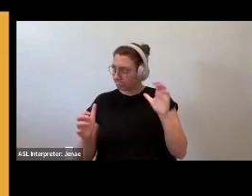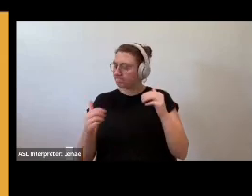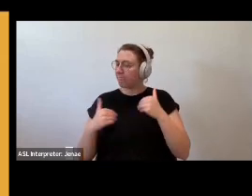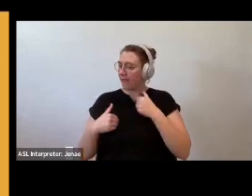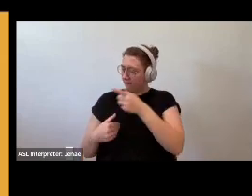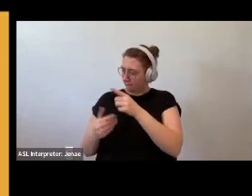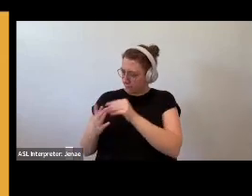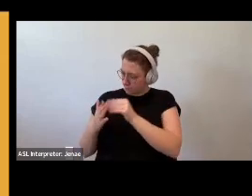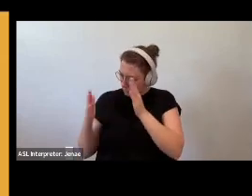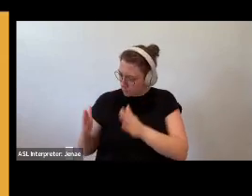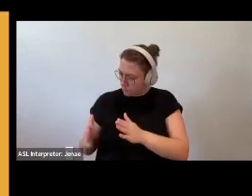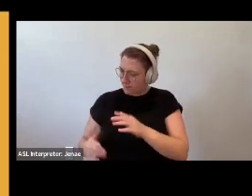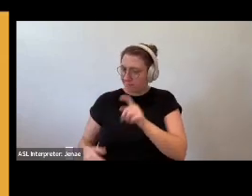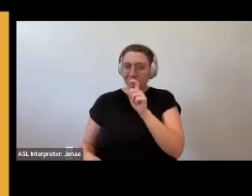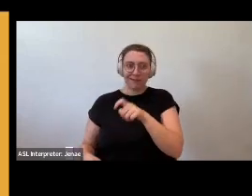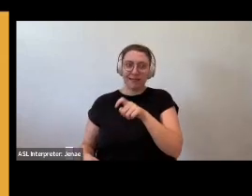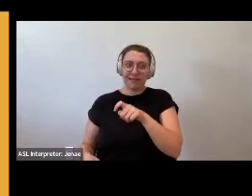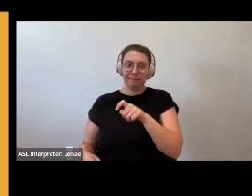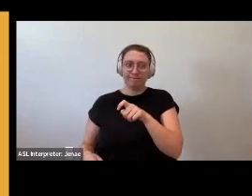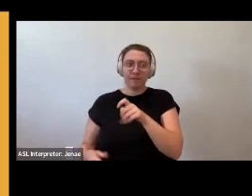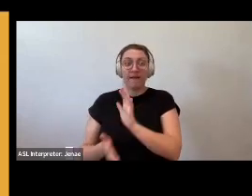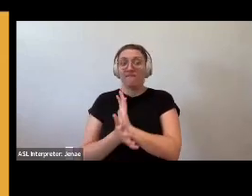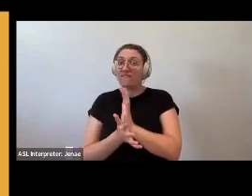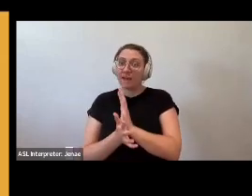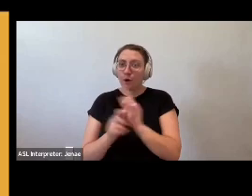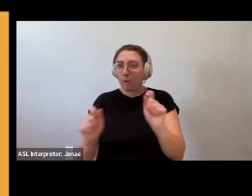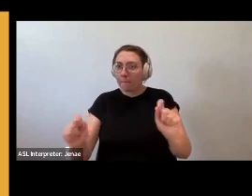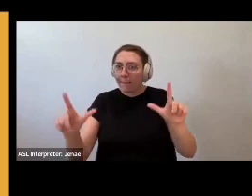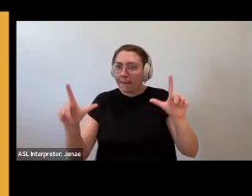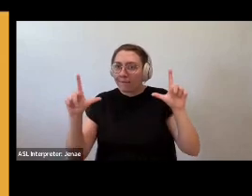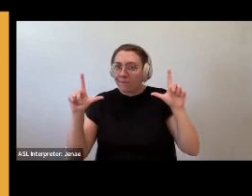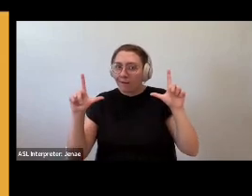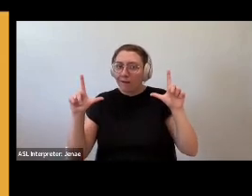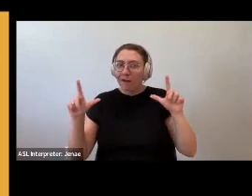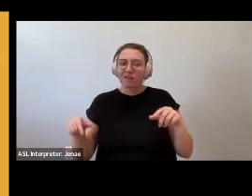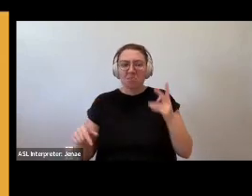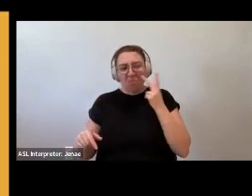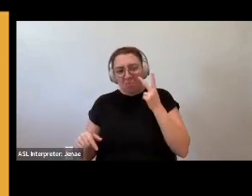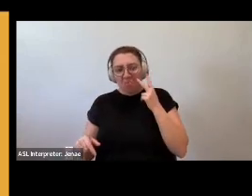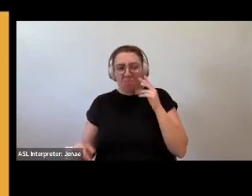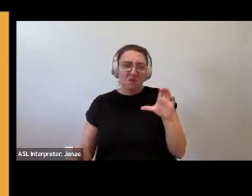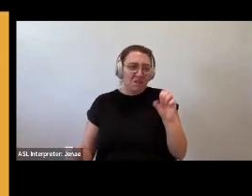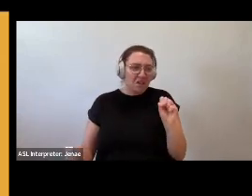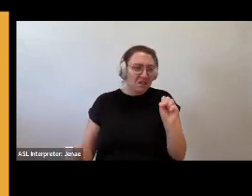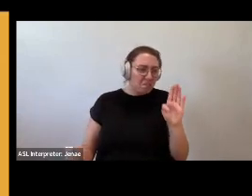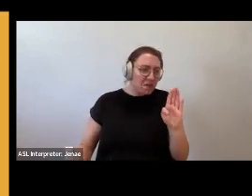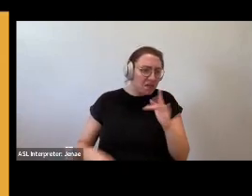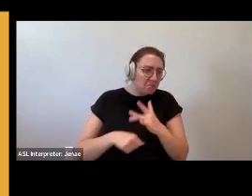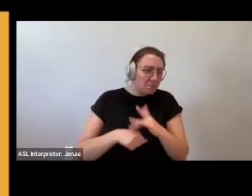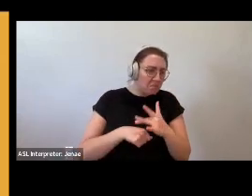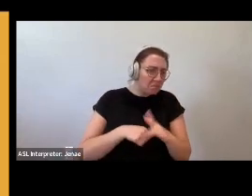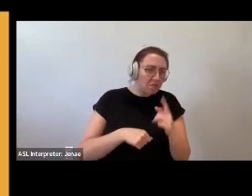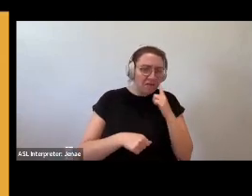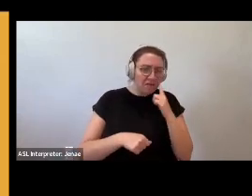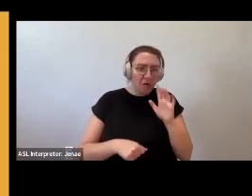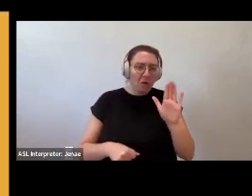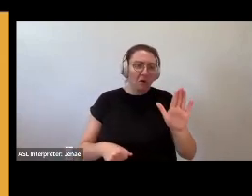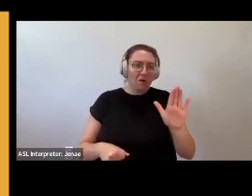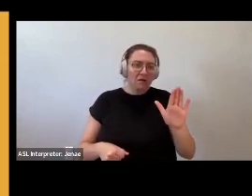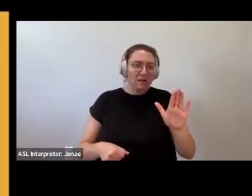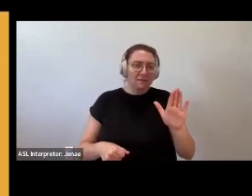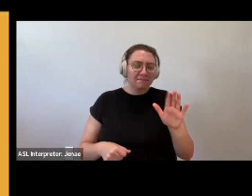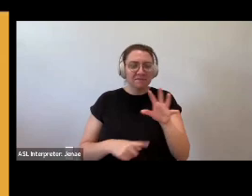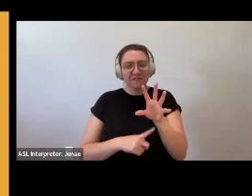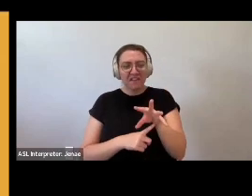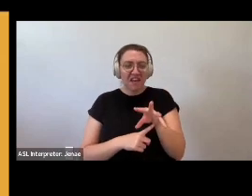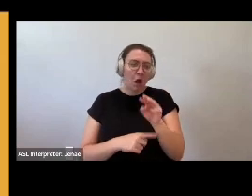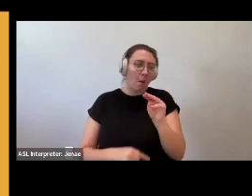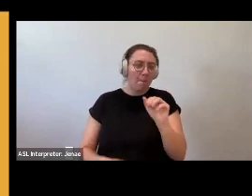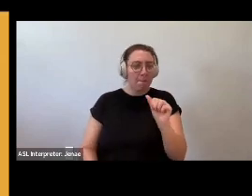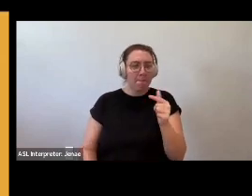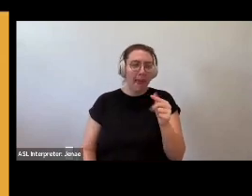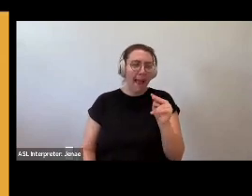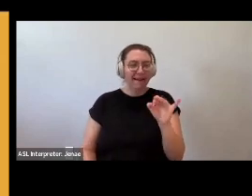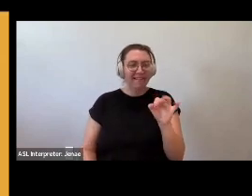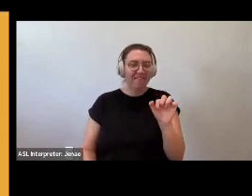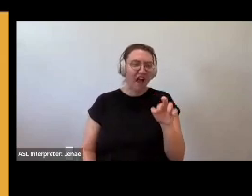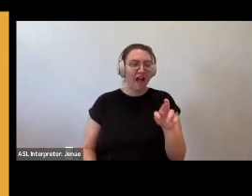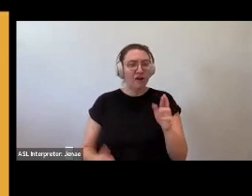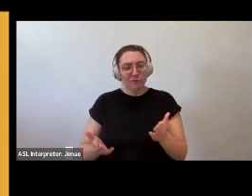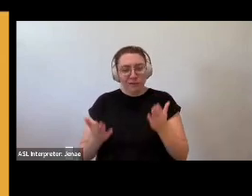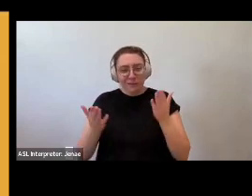que necesita una lupa de video. A ver qué recomendaciones de lupas de video ofrece CSB».